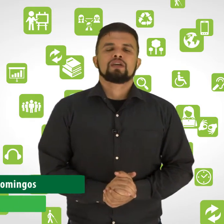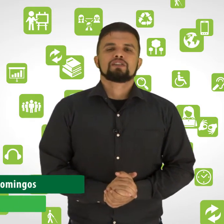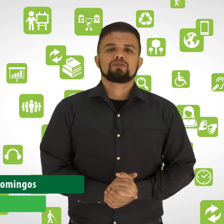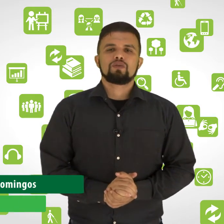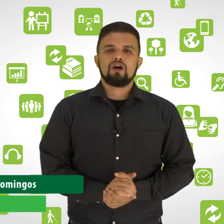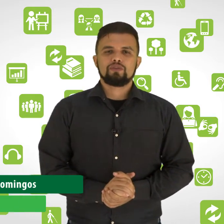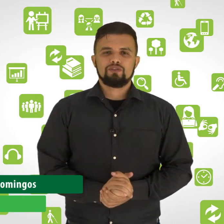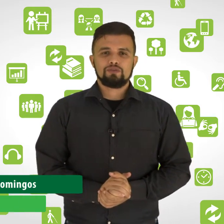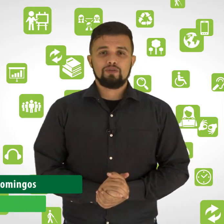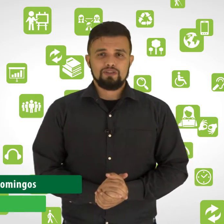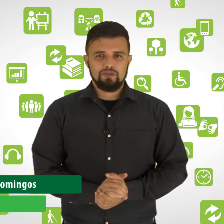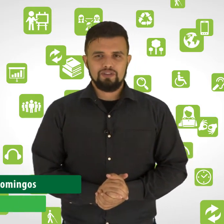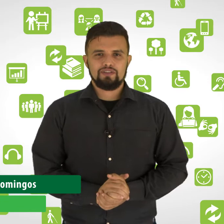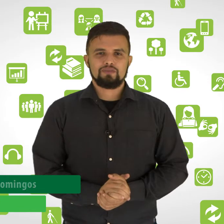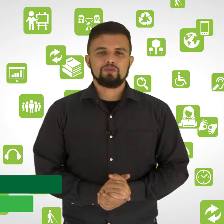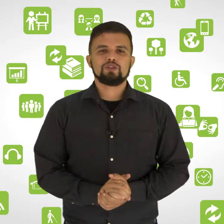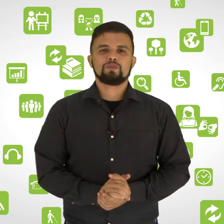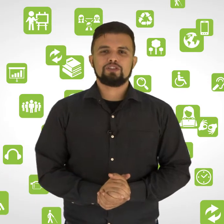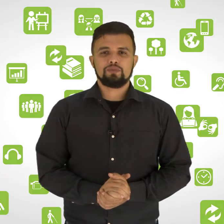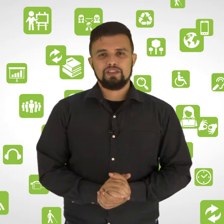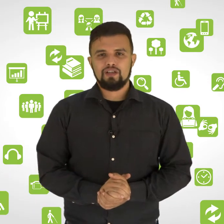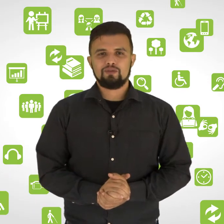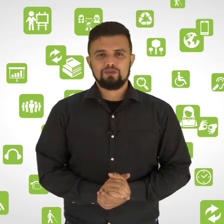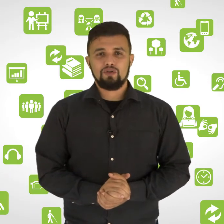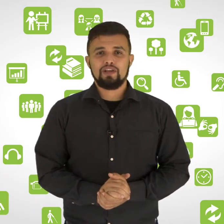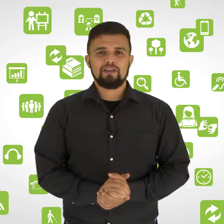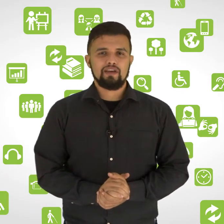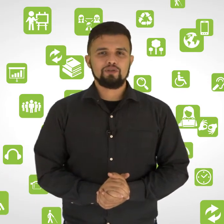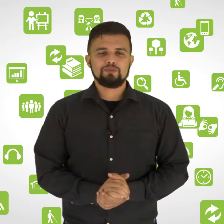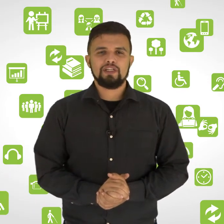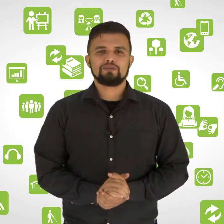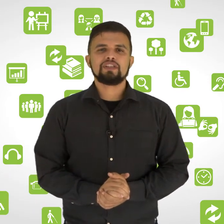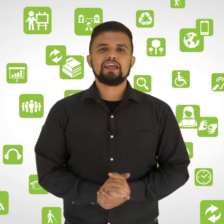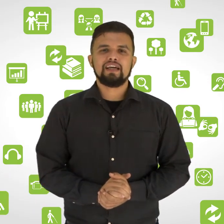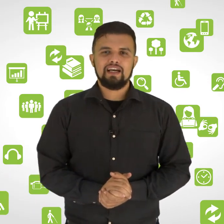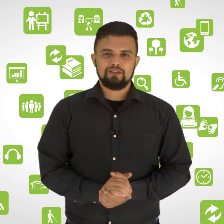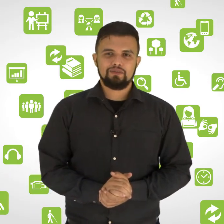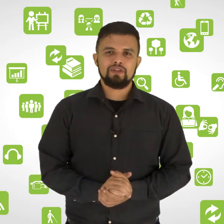Segundo Albres (2014), o espaço mental token é um espaço integrado,